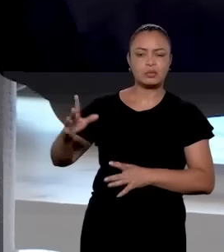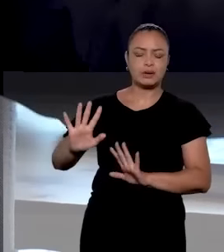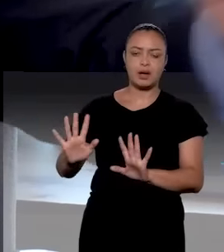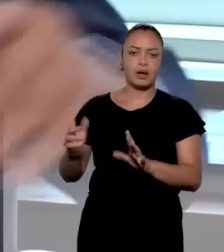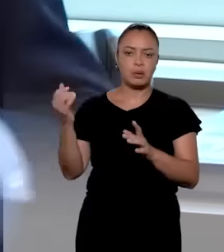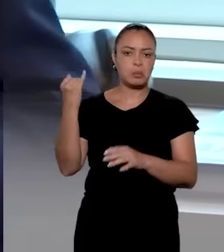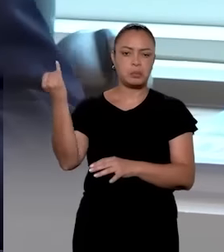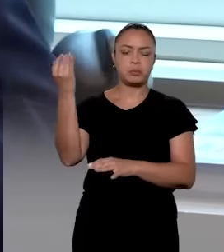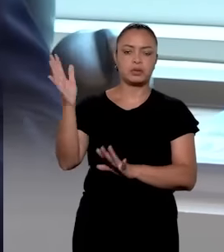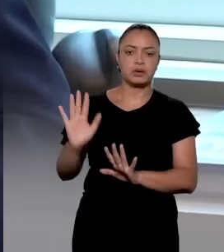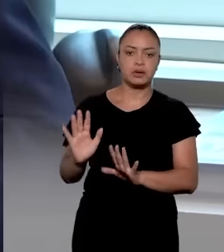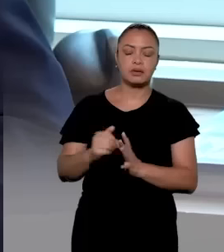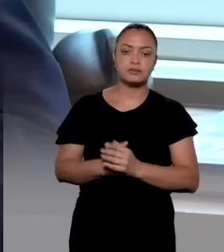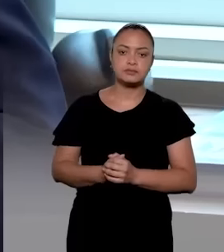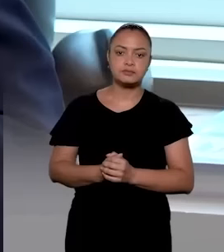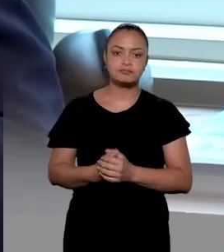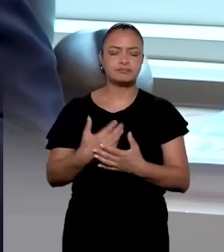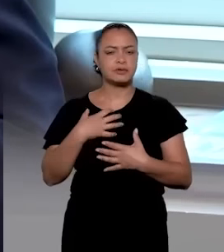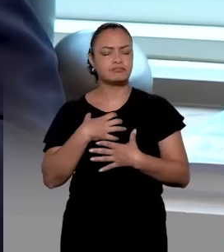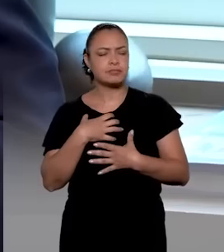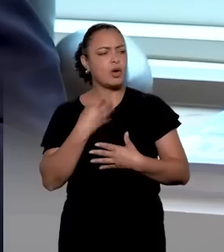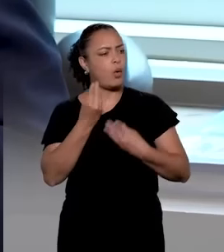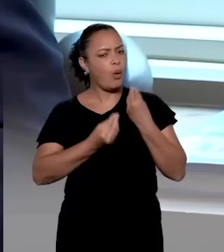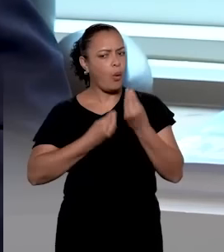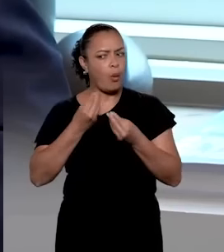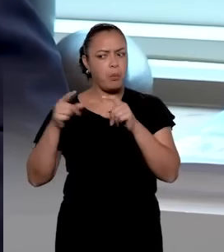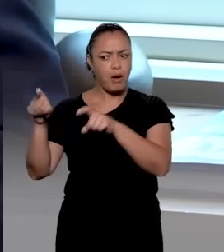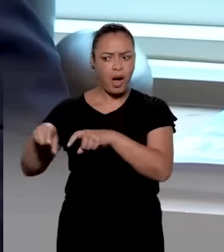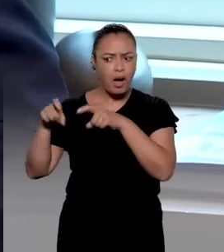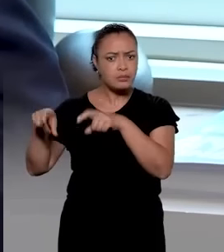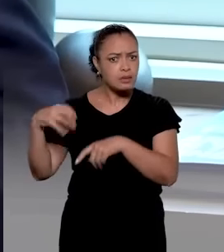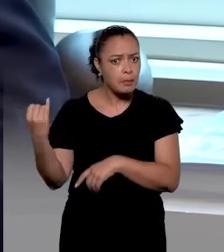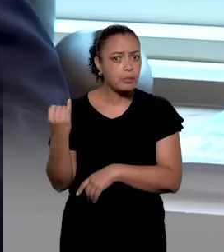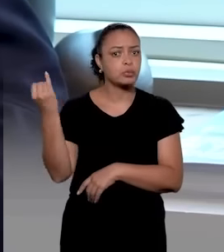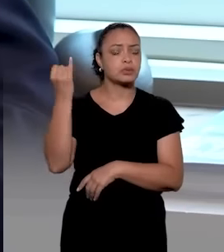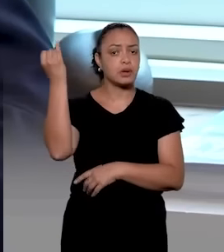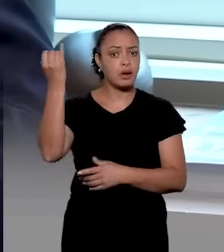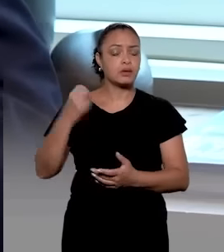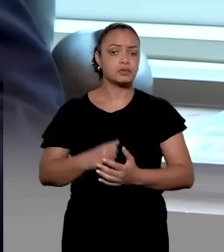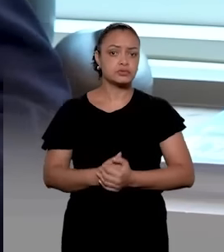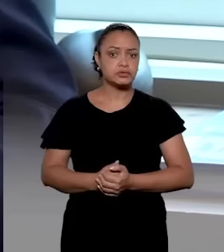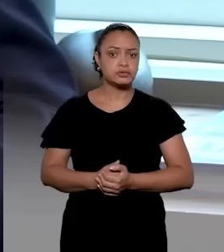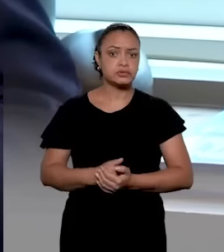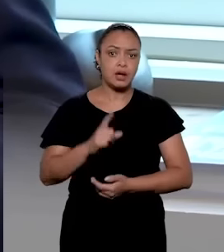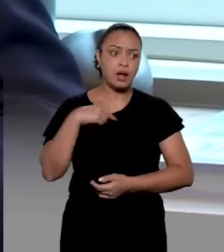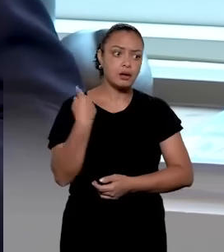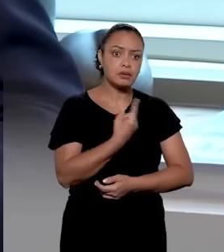secundário, não tinha... e eu sempre tinha aquela: “Mas, como?! A agricultura é tão importante. A